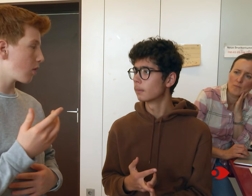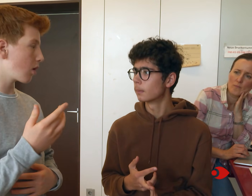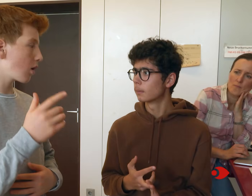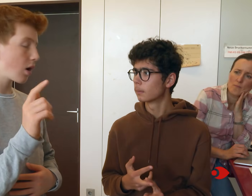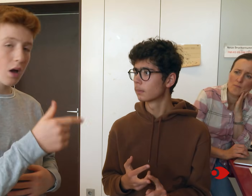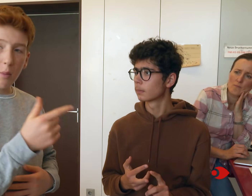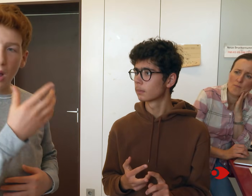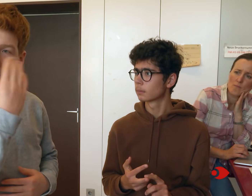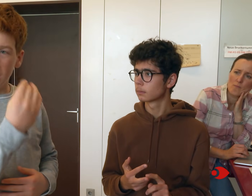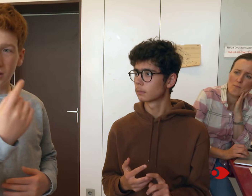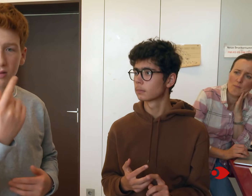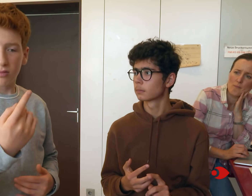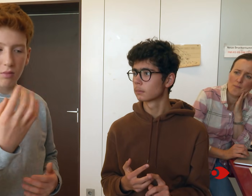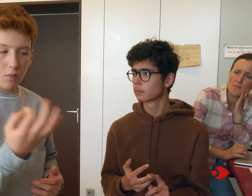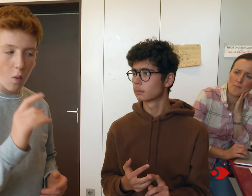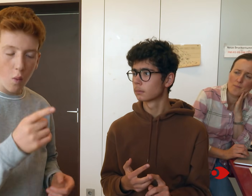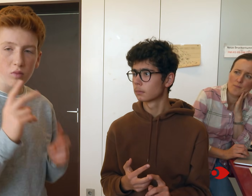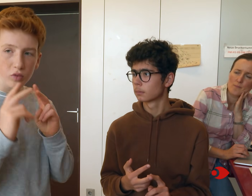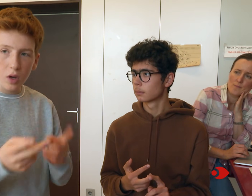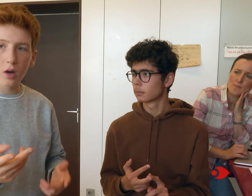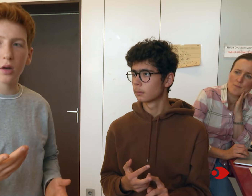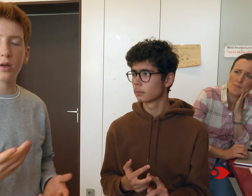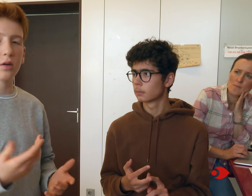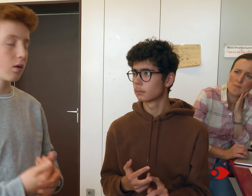Dann brauchen wir einen Kameramann, den muss man bestellen.